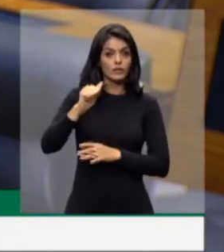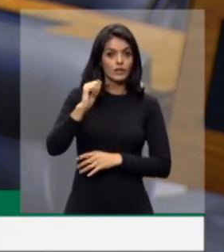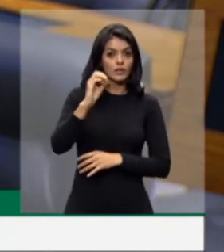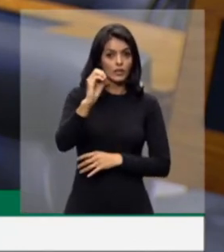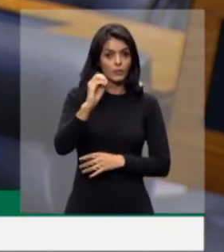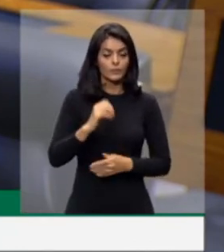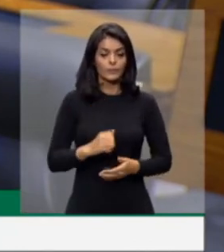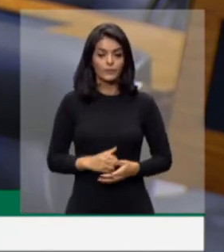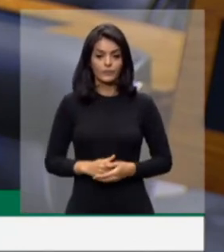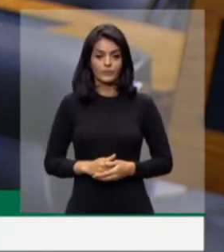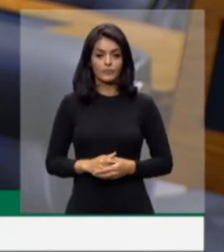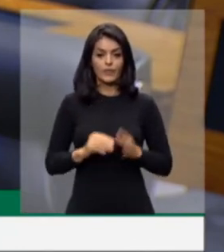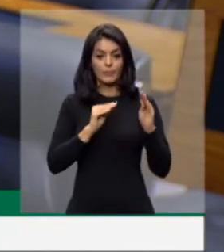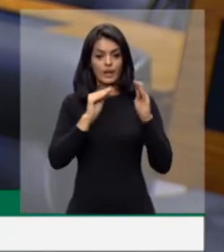NÃO COMO VOTA O PSL? -- [PRESIDENTE]: PSL, PTB